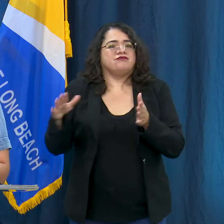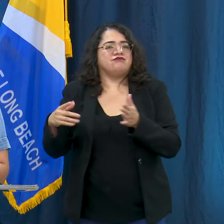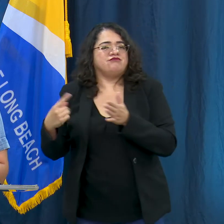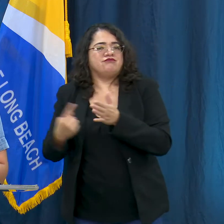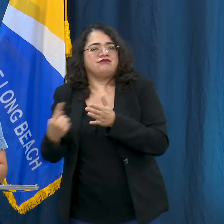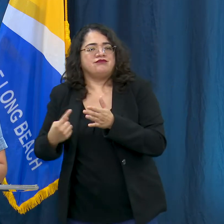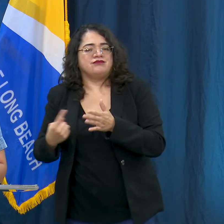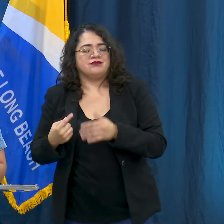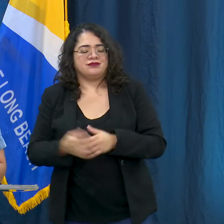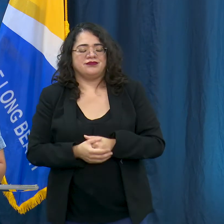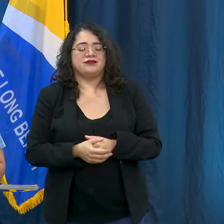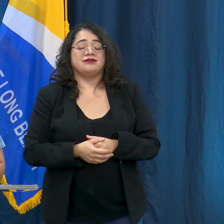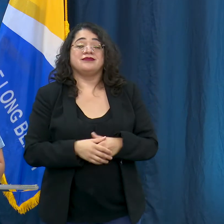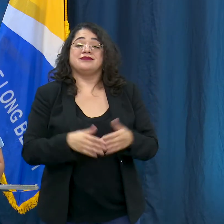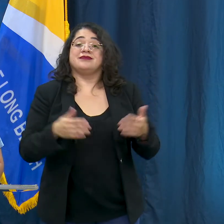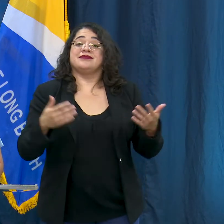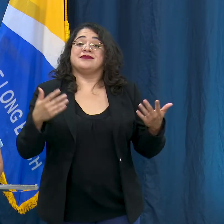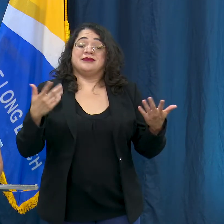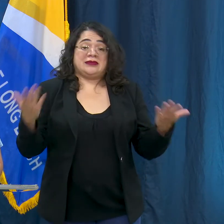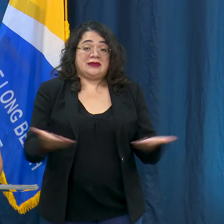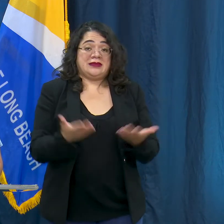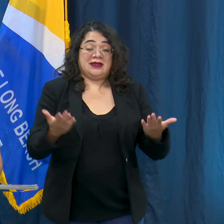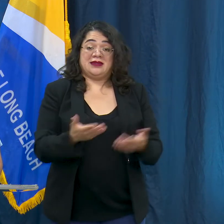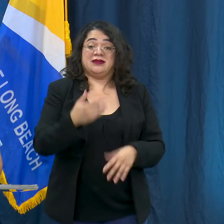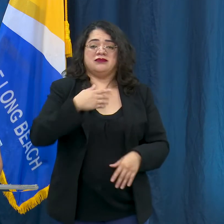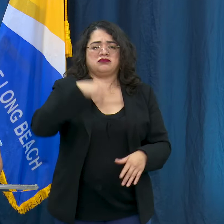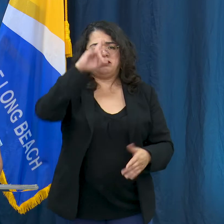pública krembos firma men take al Rossi's mo es una condition so she on